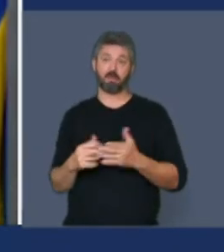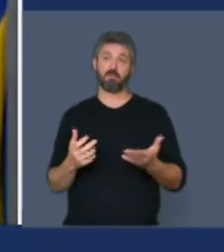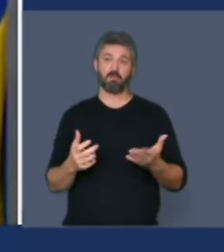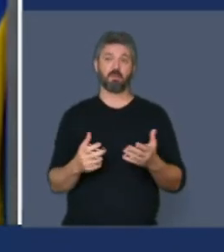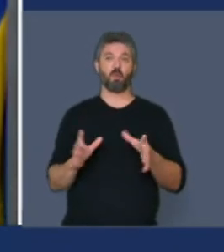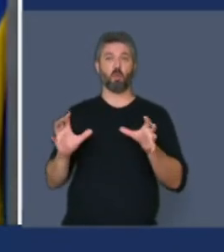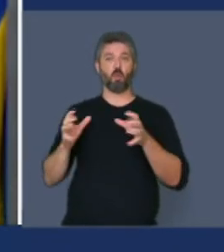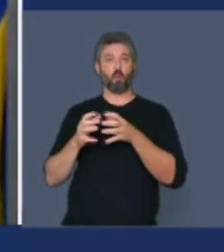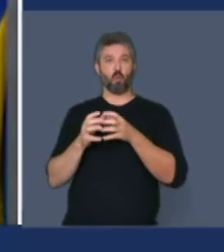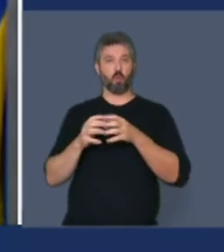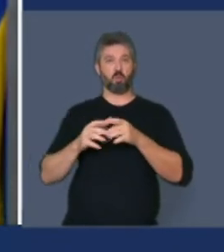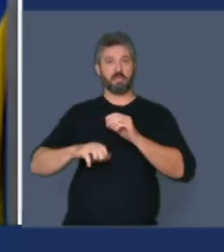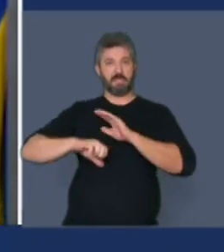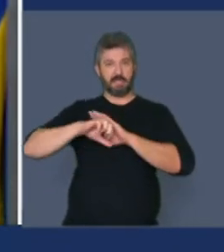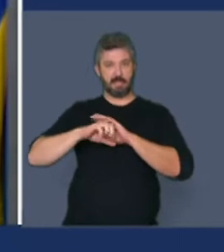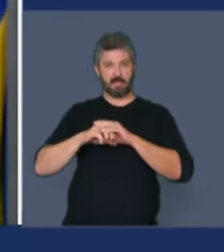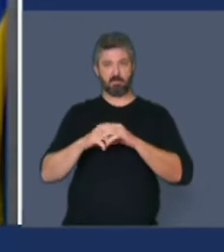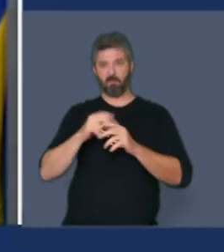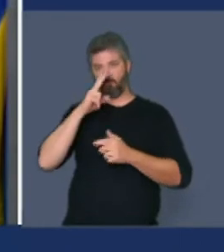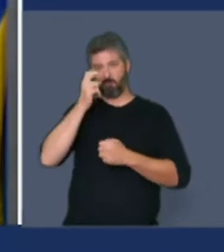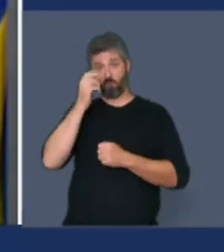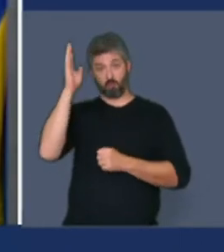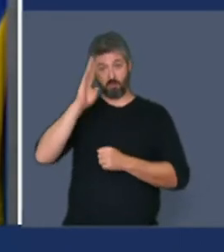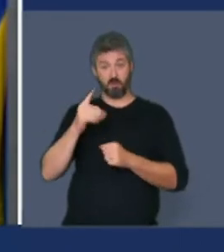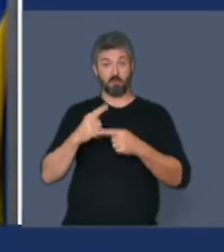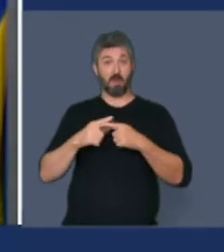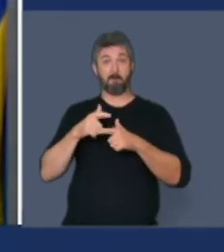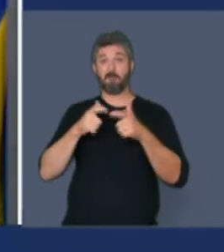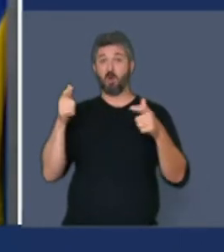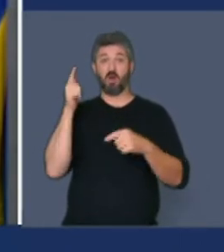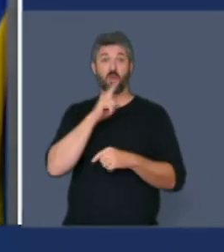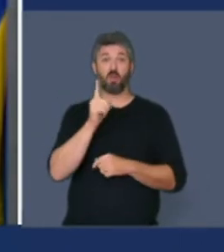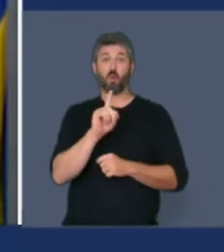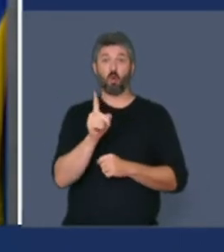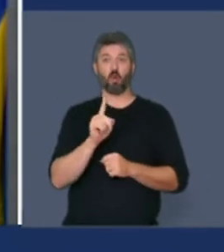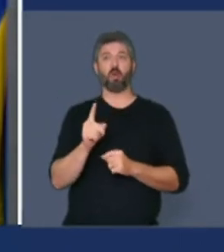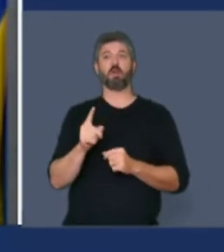BRASIL, PORQUE A MAIORIA NÃO CONSEGUE SEQUER RECORRER É SEGUNDA INSTÂNCIA POR FALTA DE RECURSOS PARA PAGAR